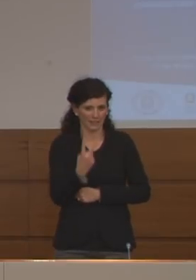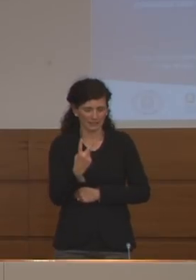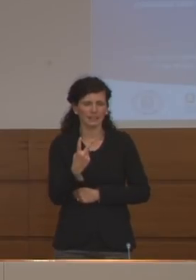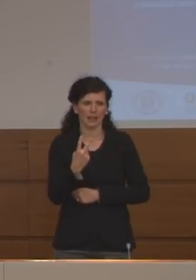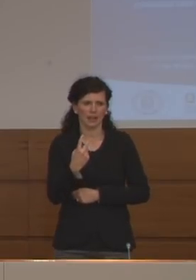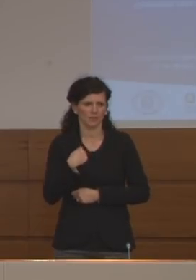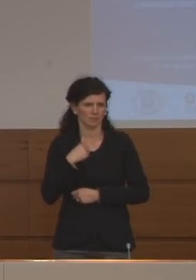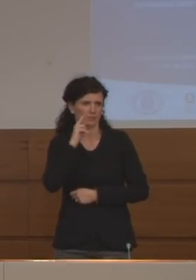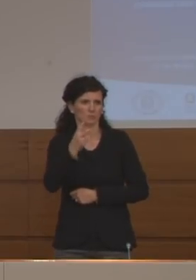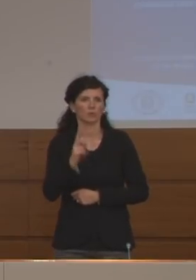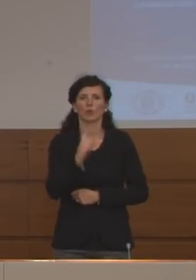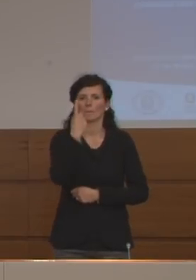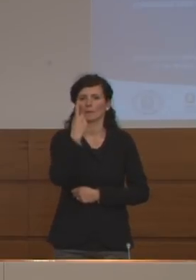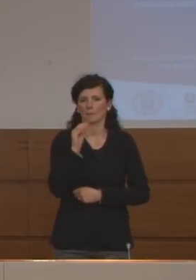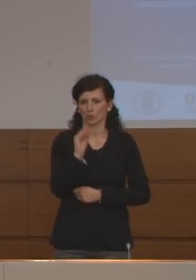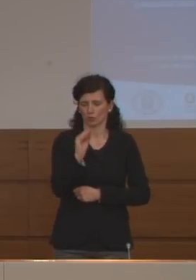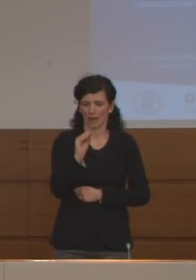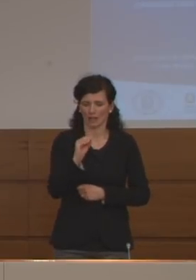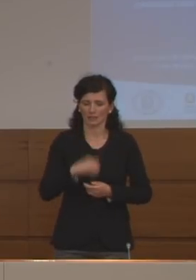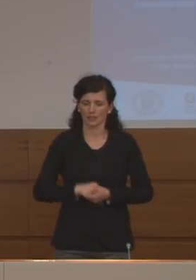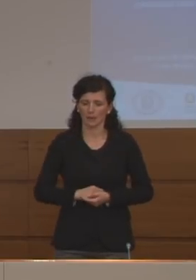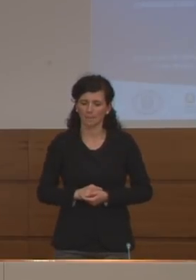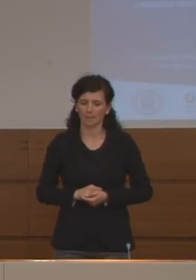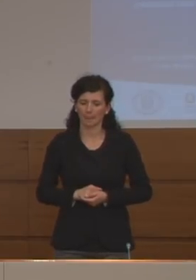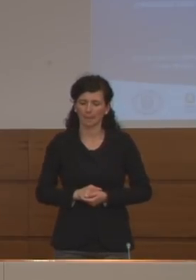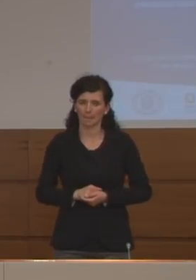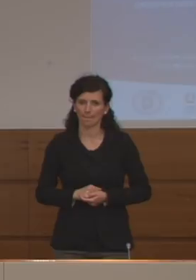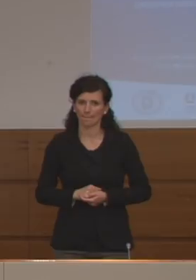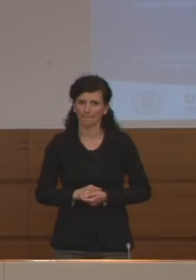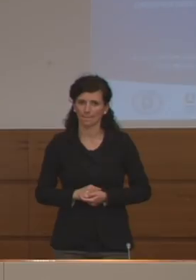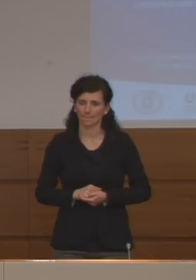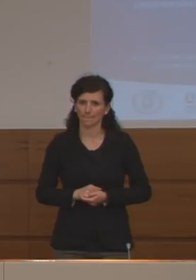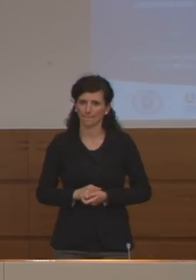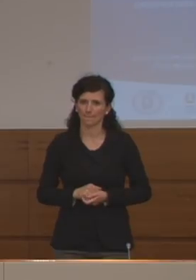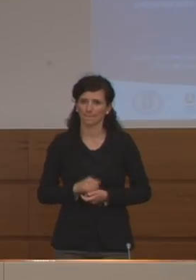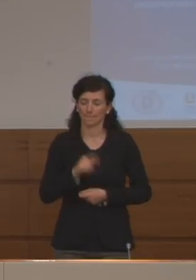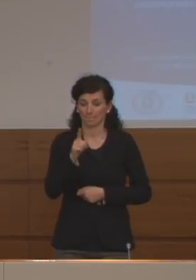prima ha parlato di un numero inimmaginabile.